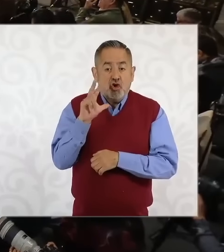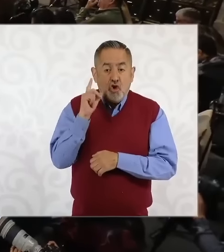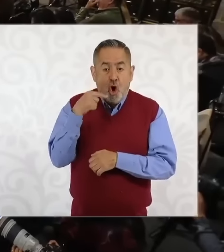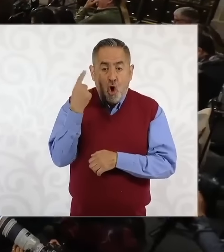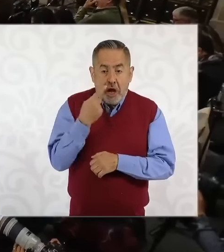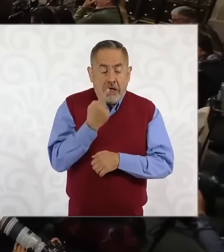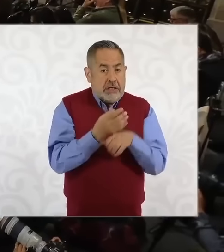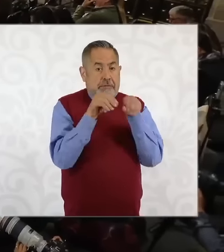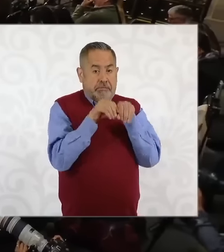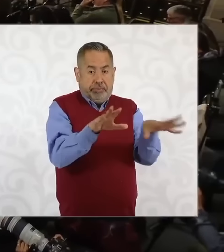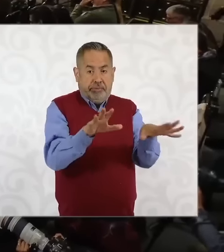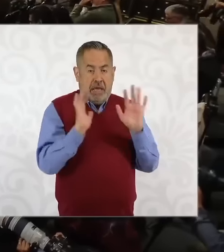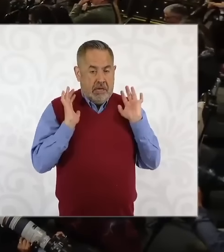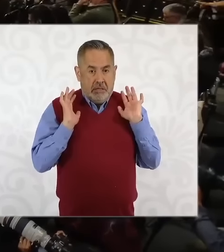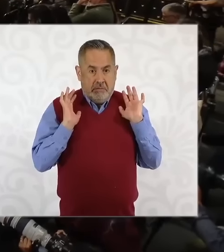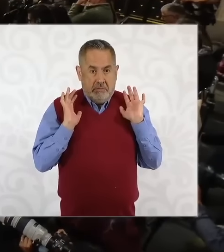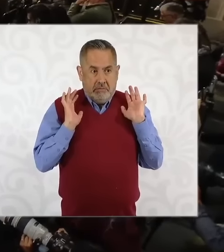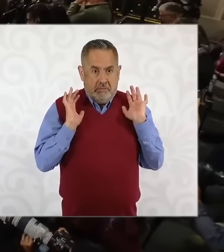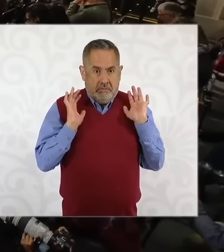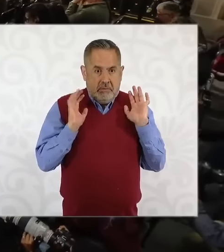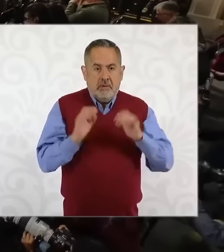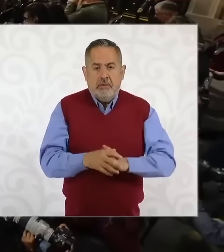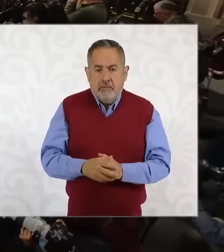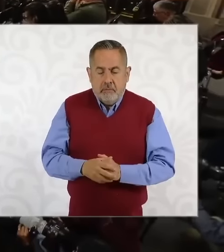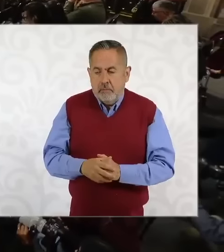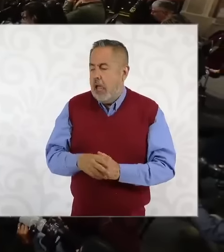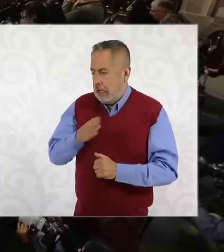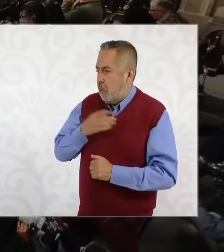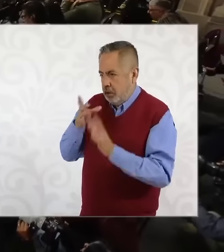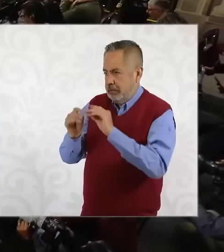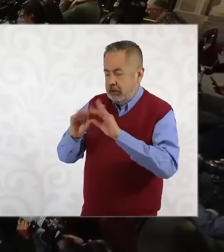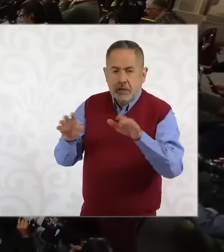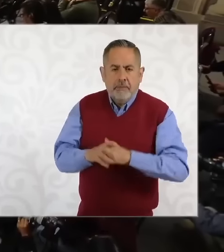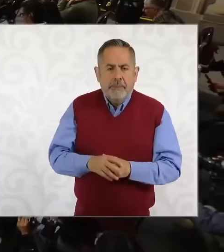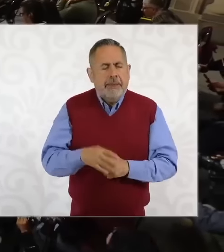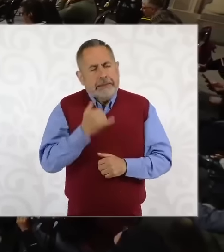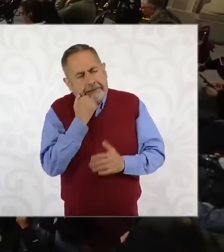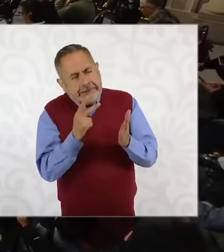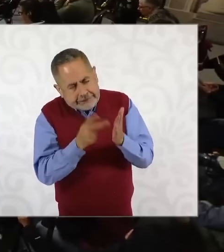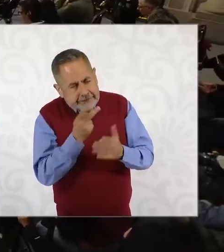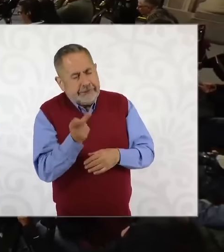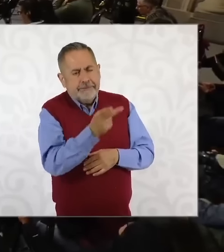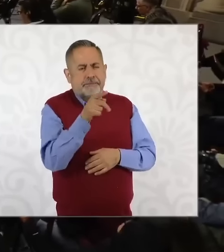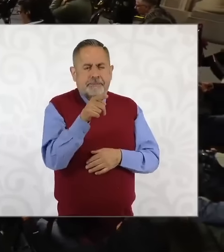contexto. Qué bueno, qué bueno que lo aclaras. Eh, permítame insistir sobre este perfil, diría